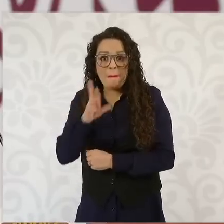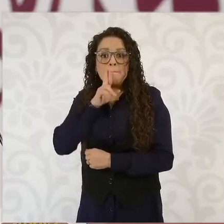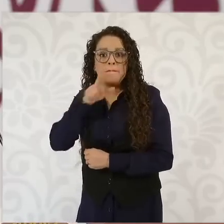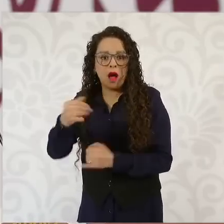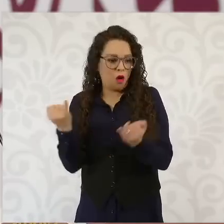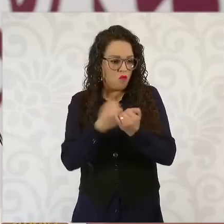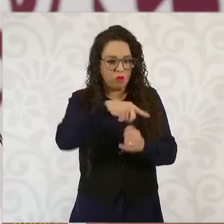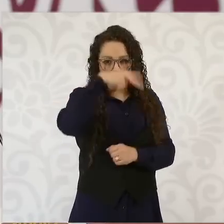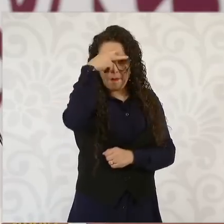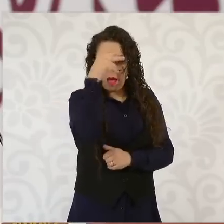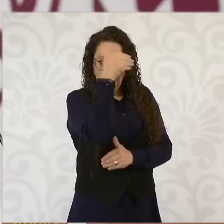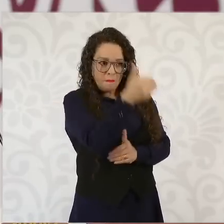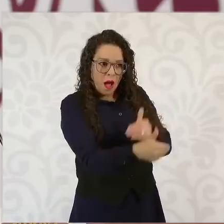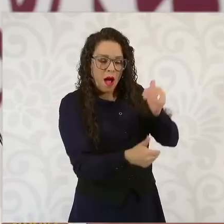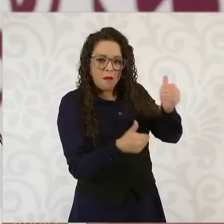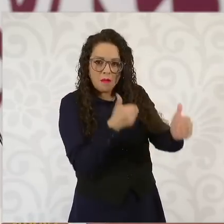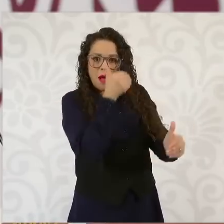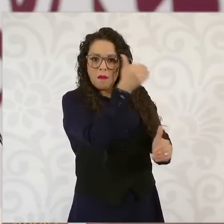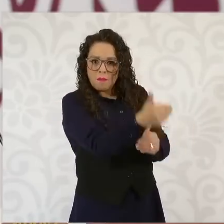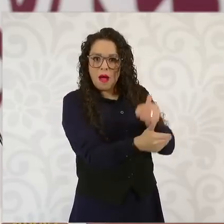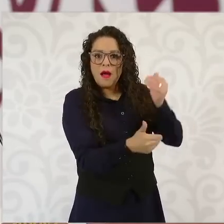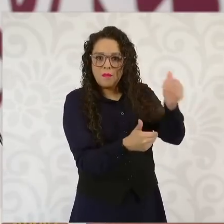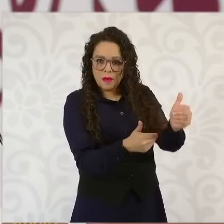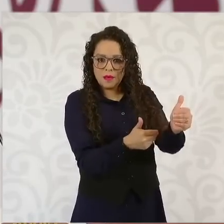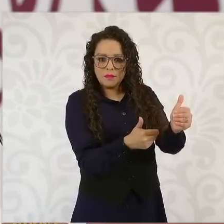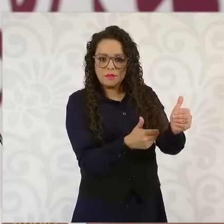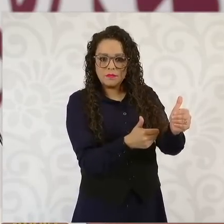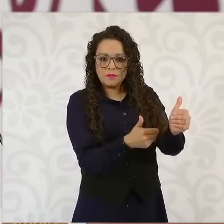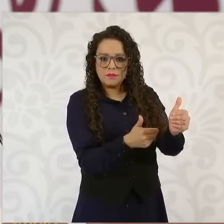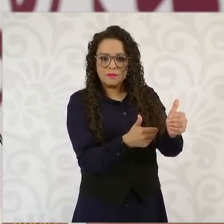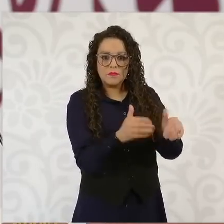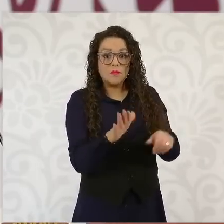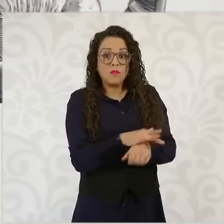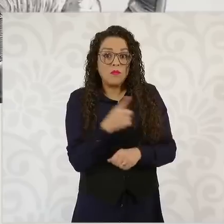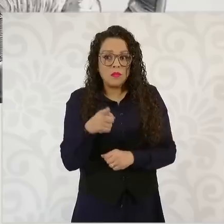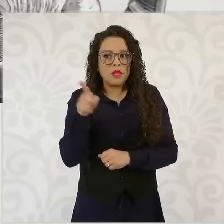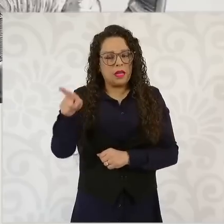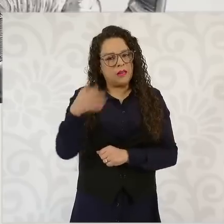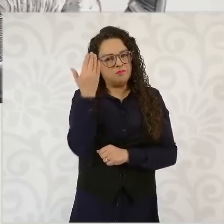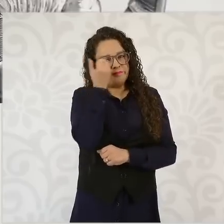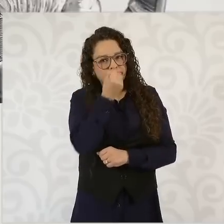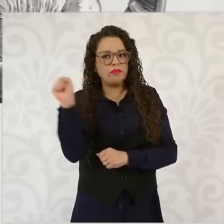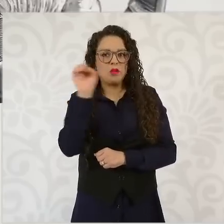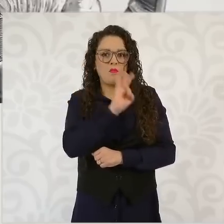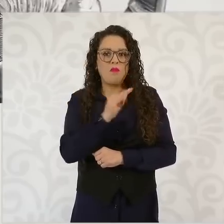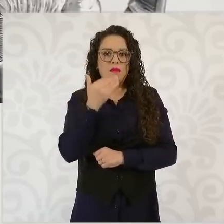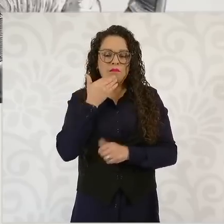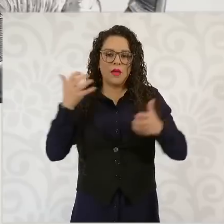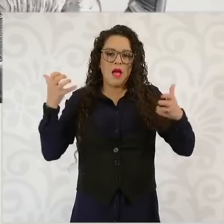país por su talento y por su capacidad Industrial por ello agradecemos profundamente al gobierno de